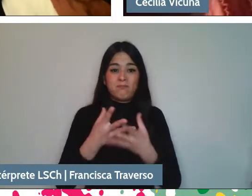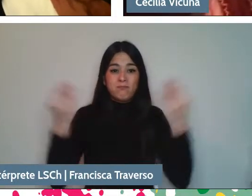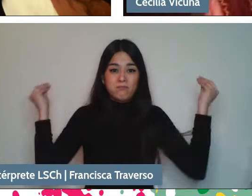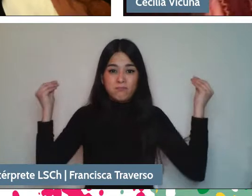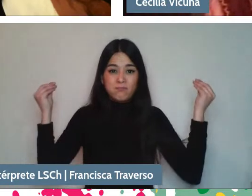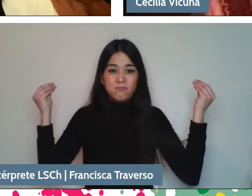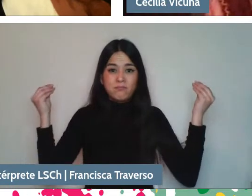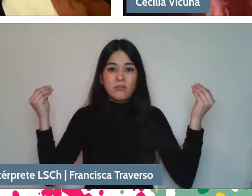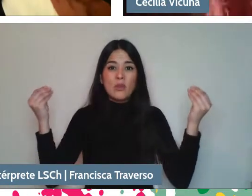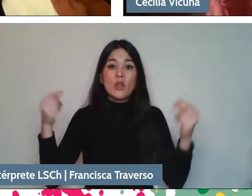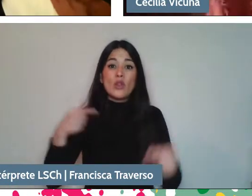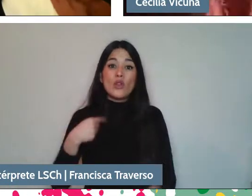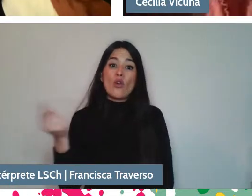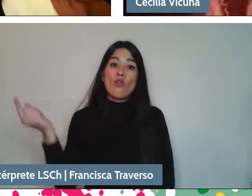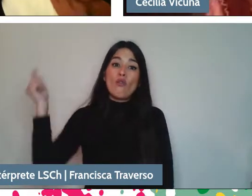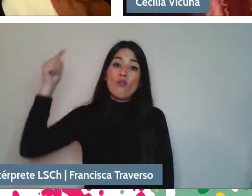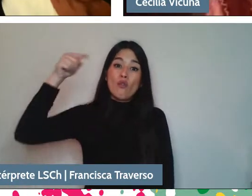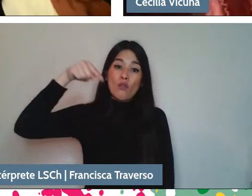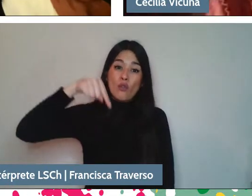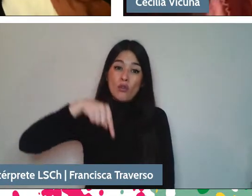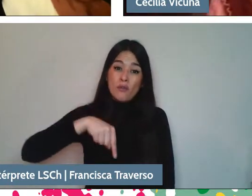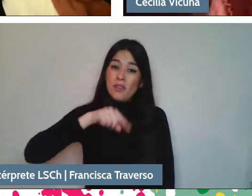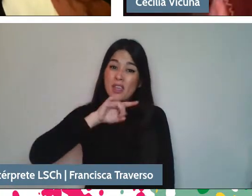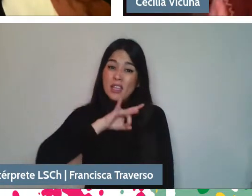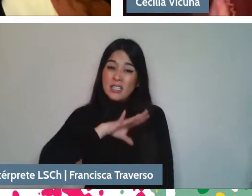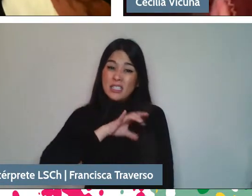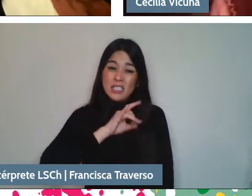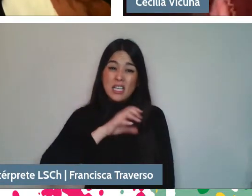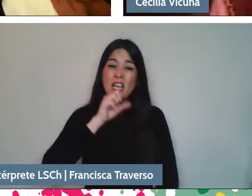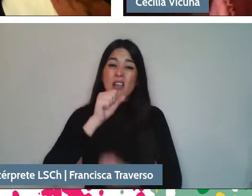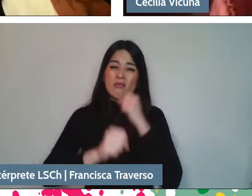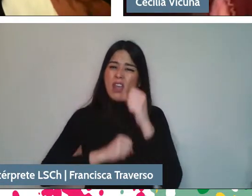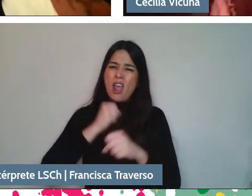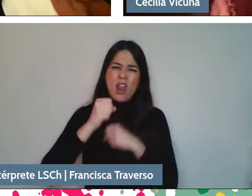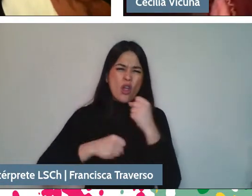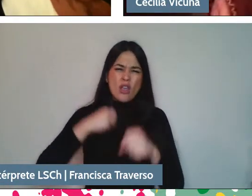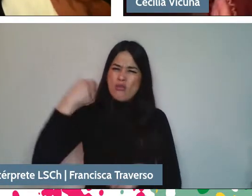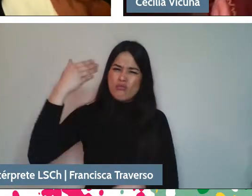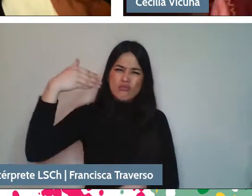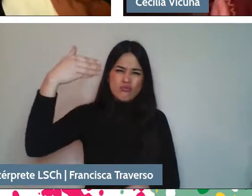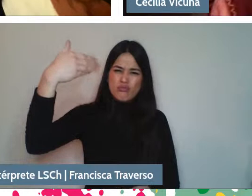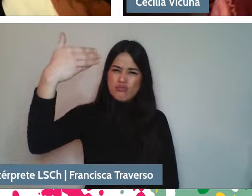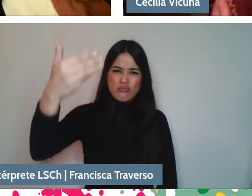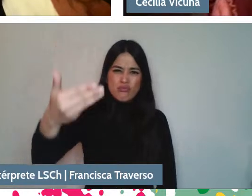cuando volví finalmente a Chile después de varios años después del golpe. Creo que más o menos casi 7 años